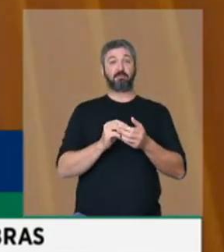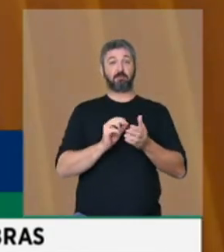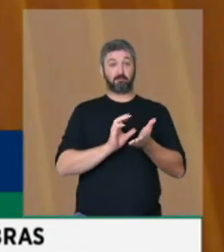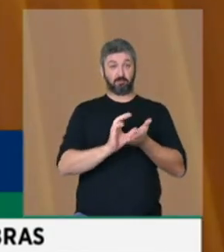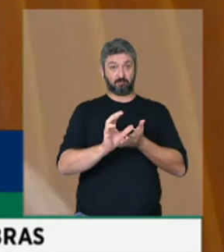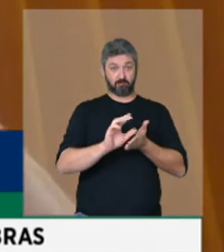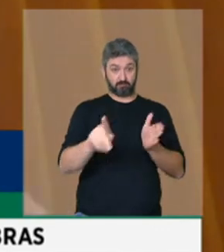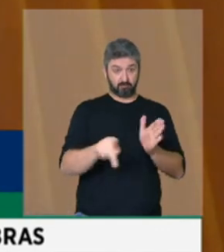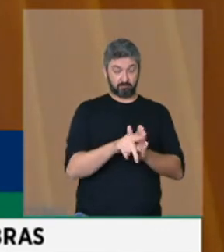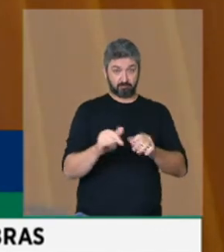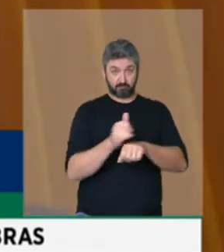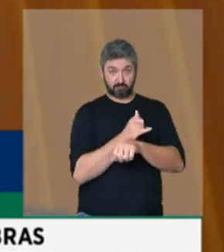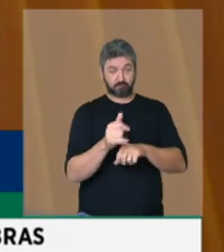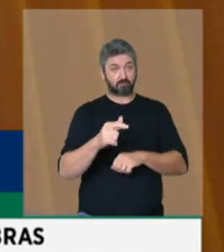SE ESTA MEDIDA PROVISÓRIA... FOR APROVADA, INFELIZMENTE